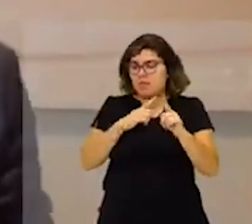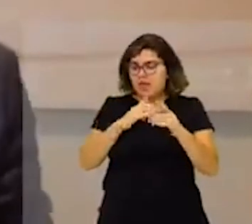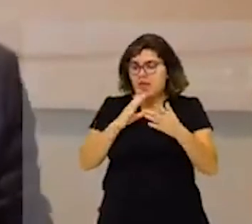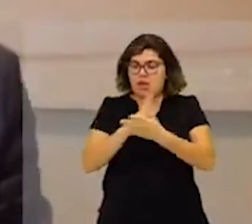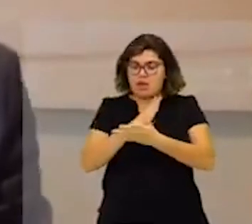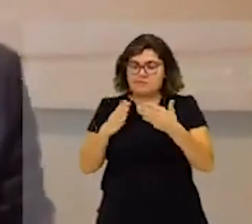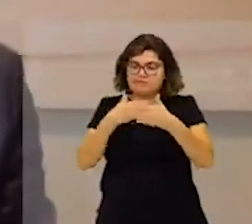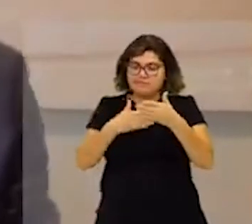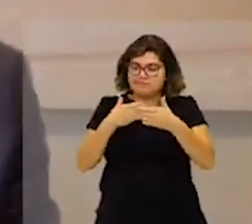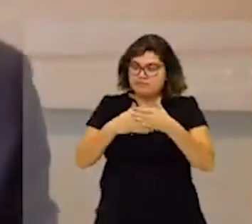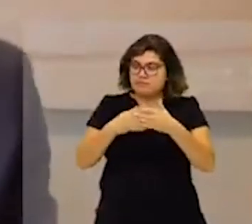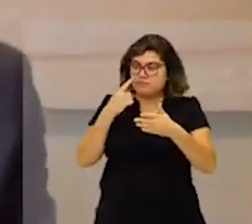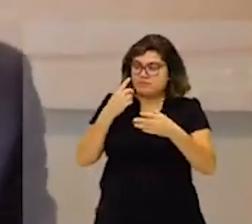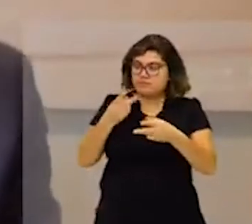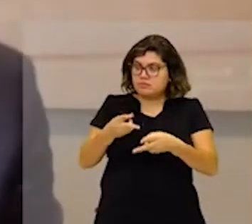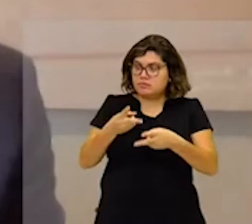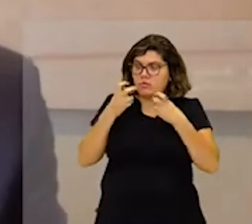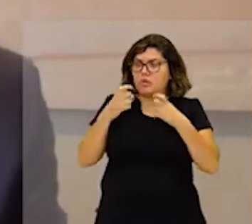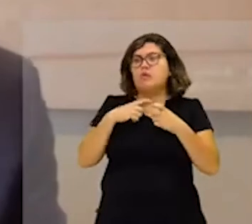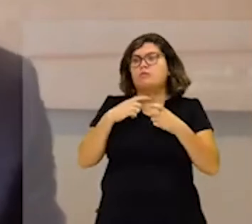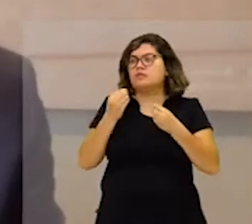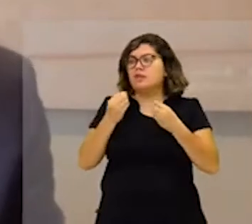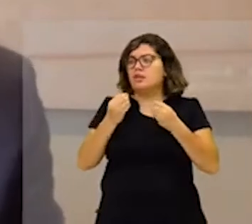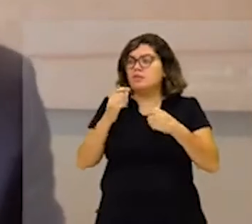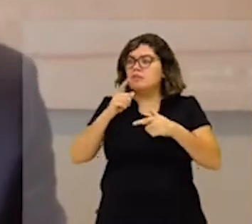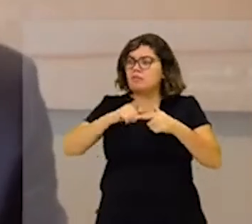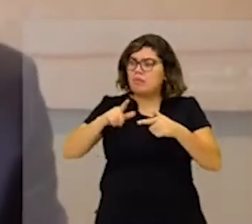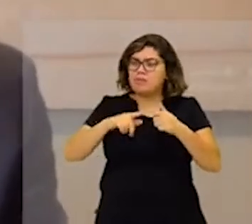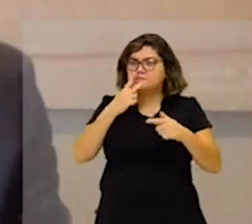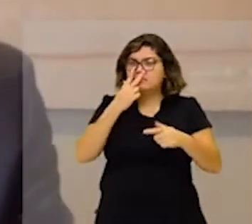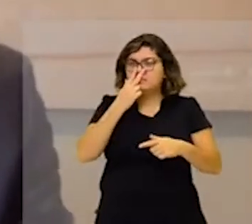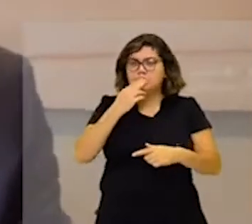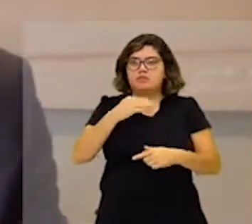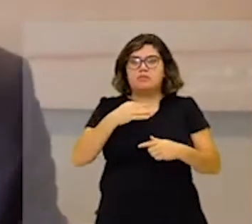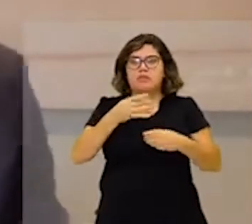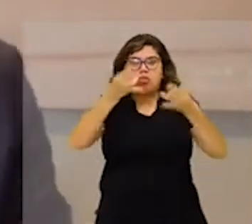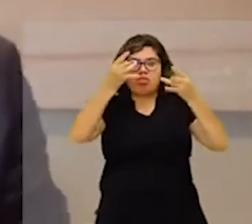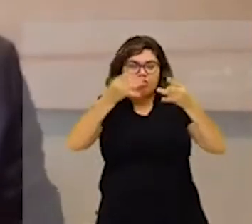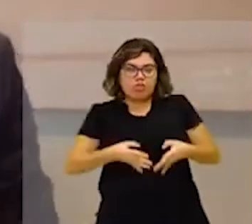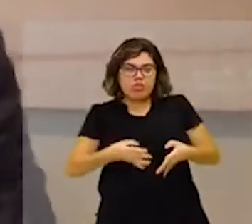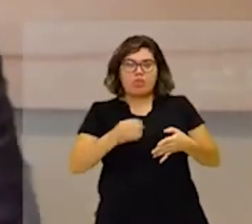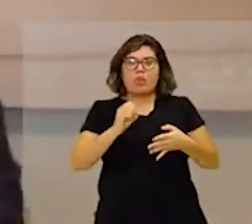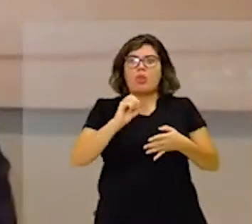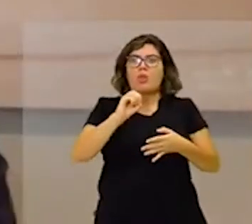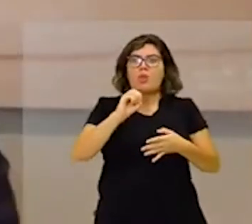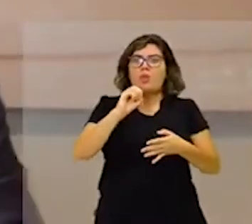como é que a gente lida com o problema da renúncia né da cassação de Mandato como é que vai assumir